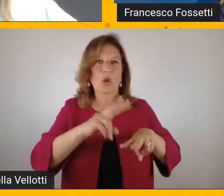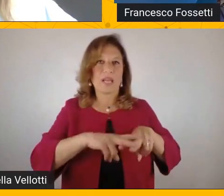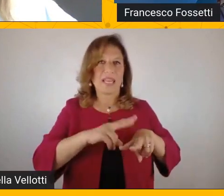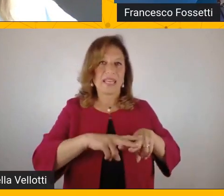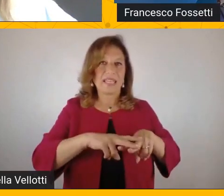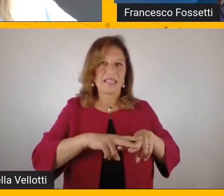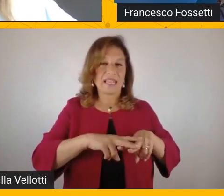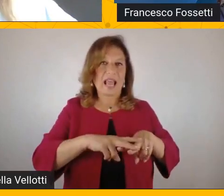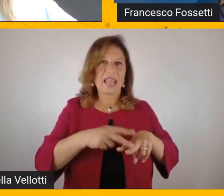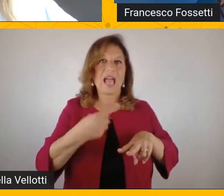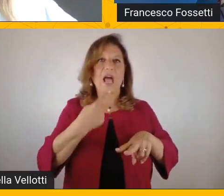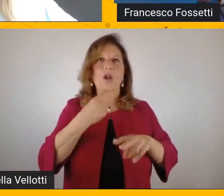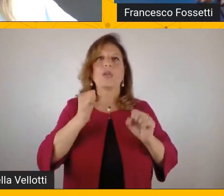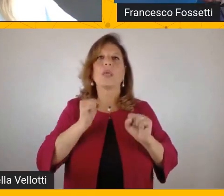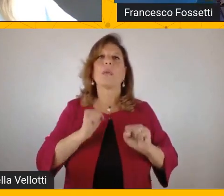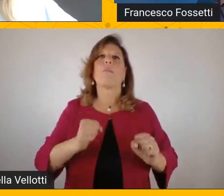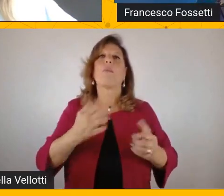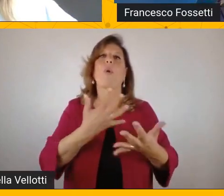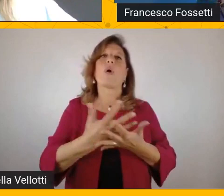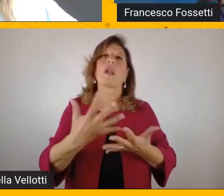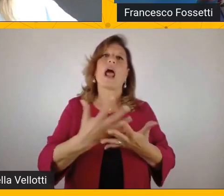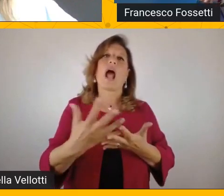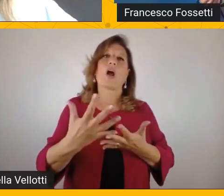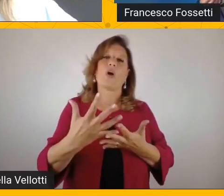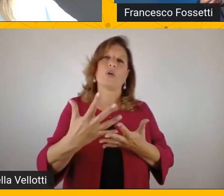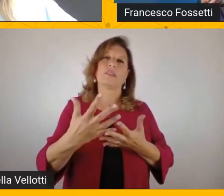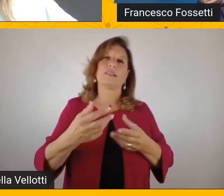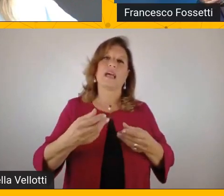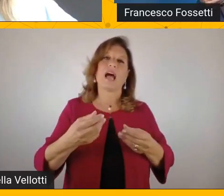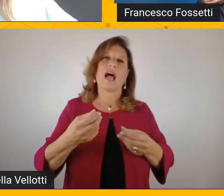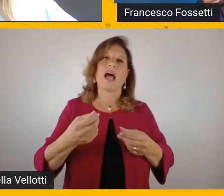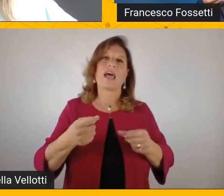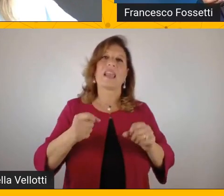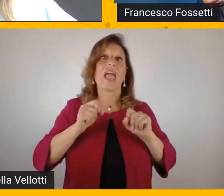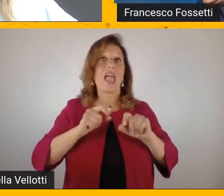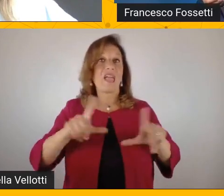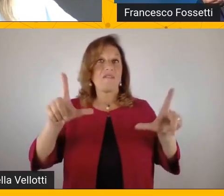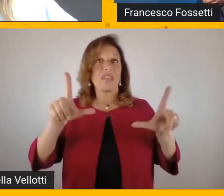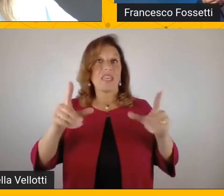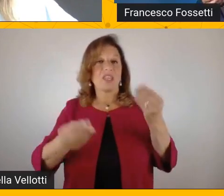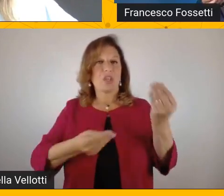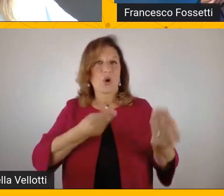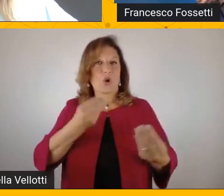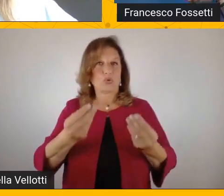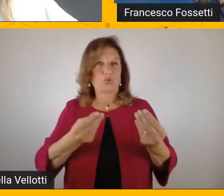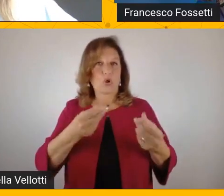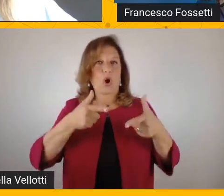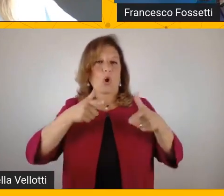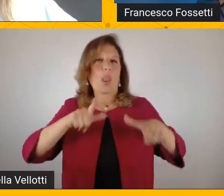sembra possa raccontare il videogioco in una certa maniera con un certo linguaggio, e